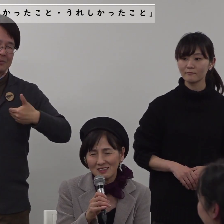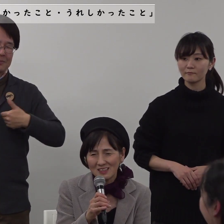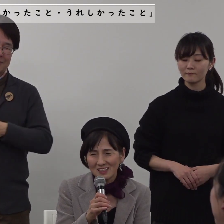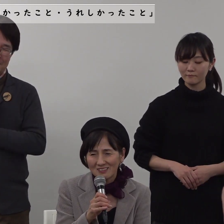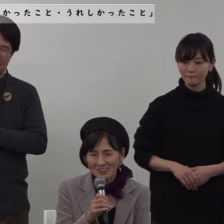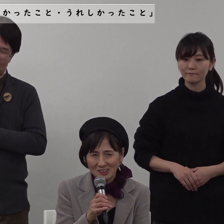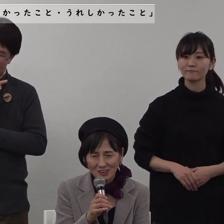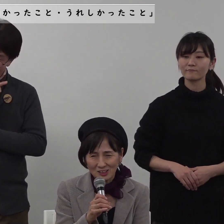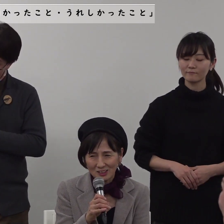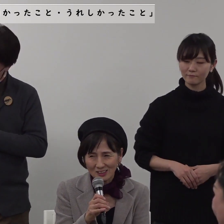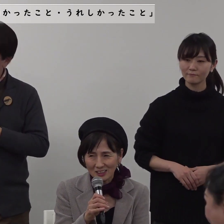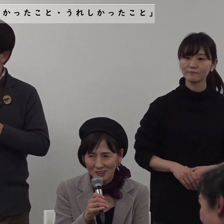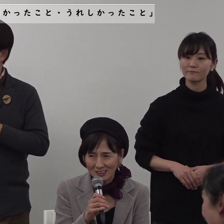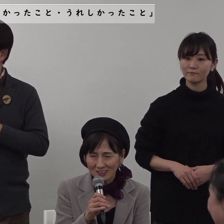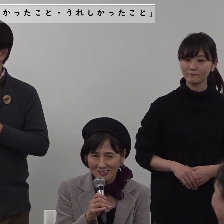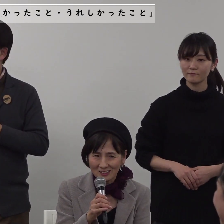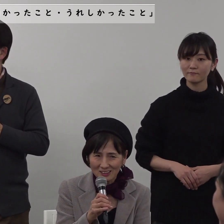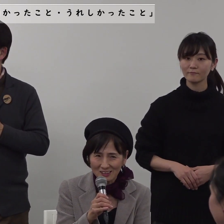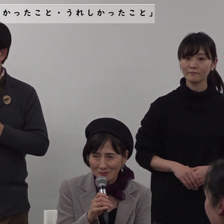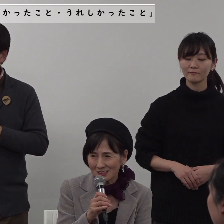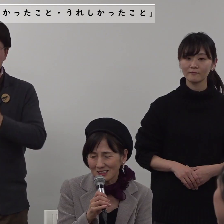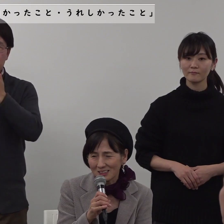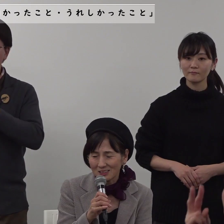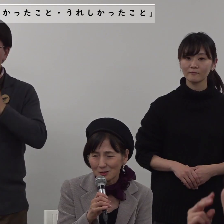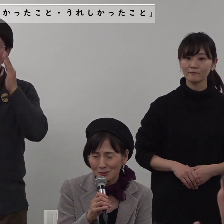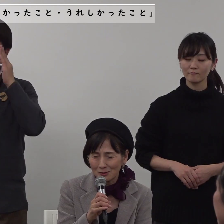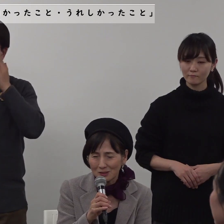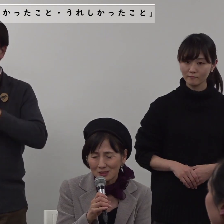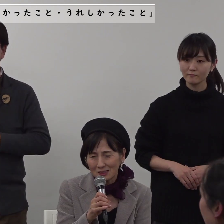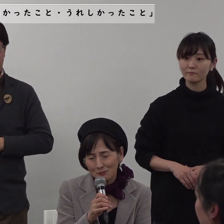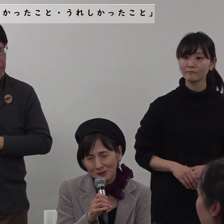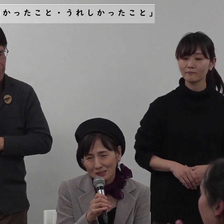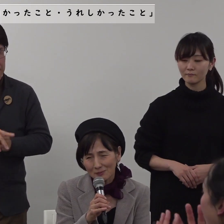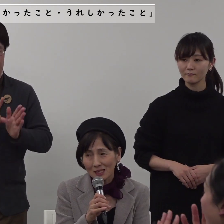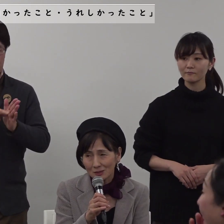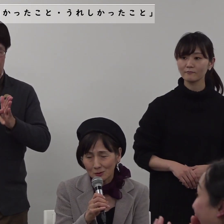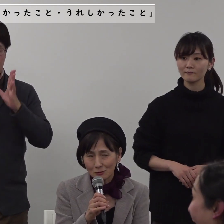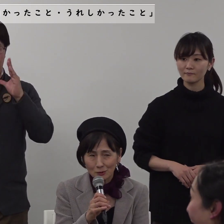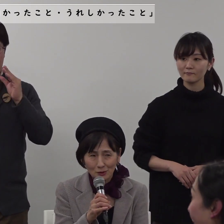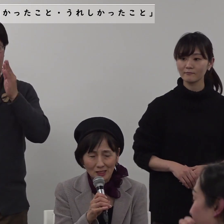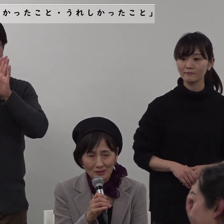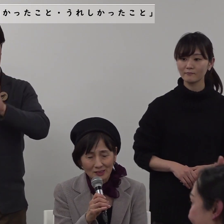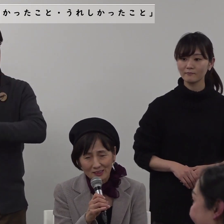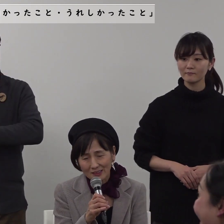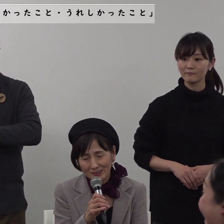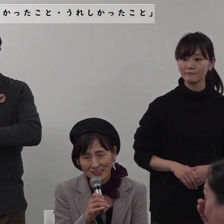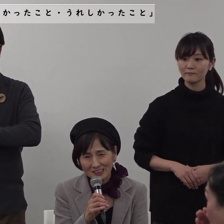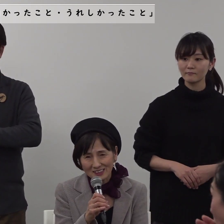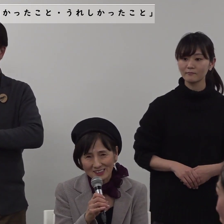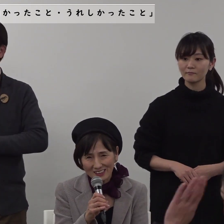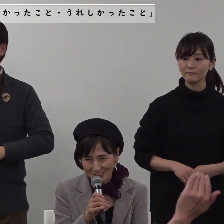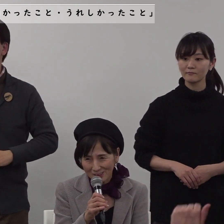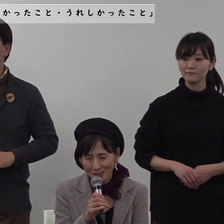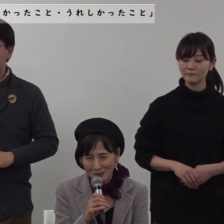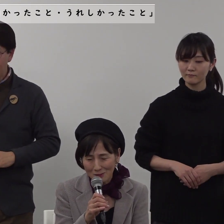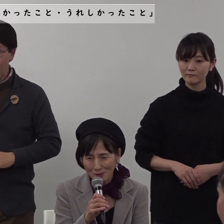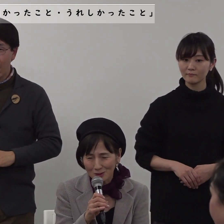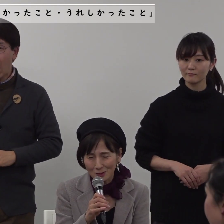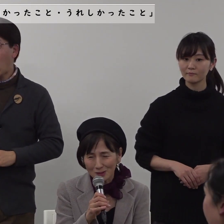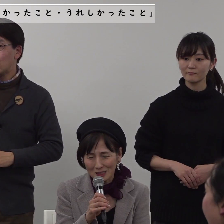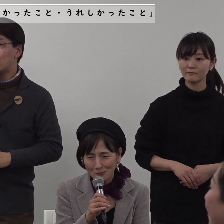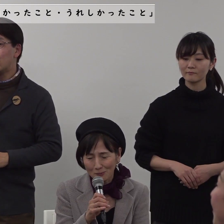私笑顔なんて忘れてましたけれどもやっぱり前の盲導犬フリちゃんのときも すごく尻尾を振る